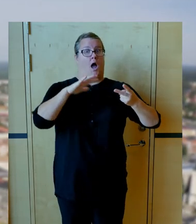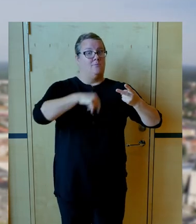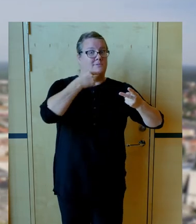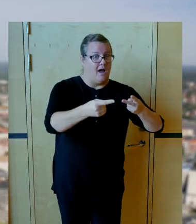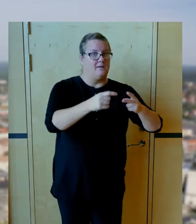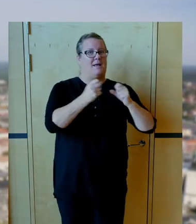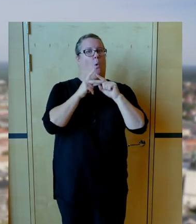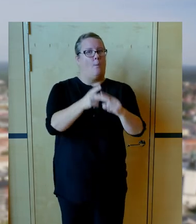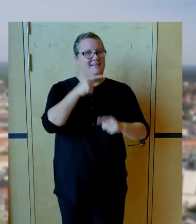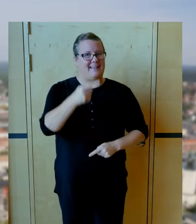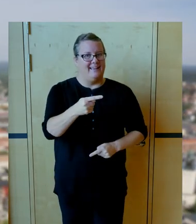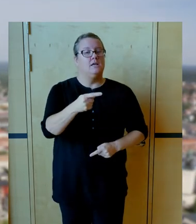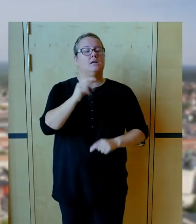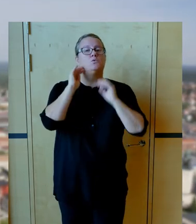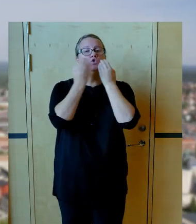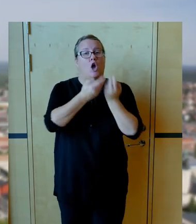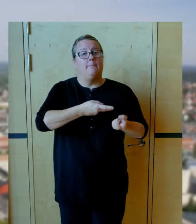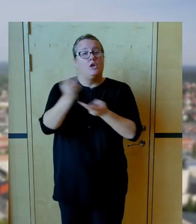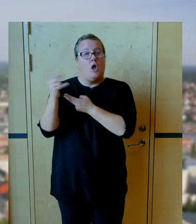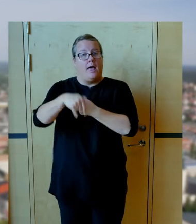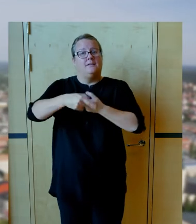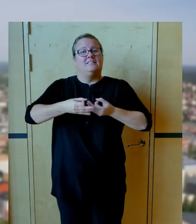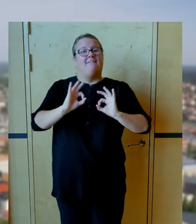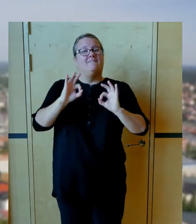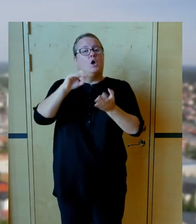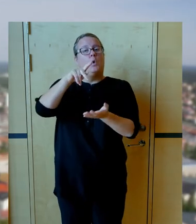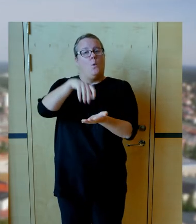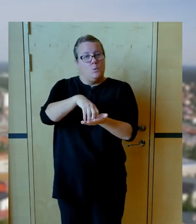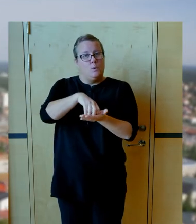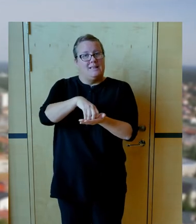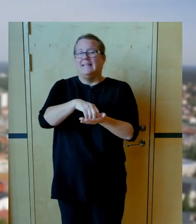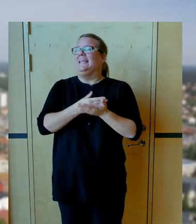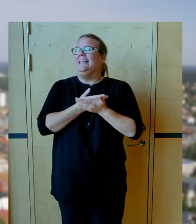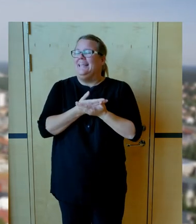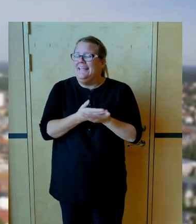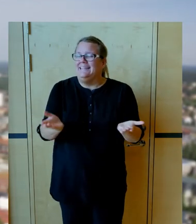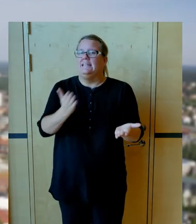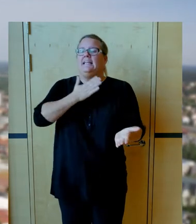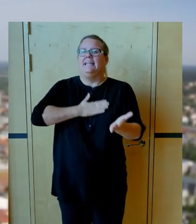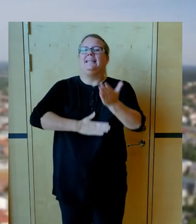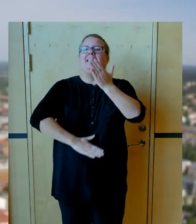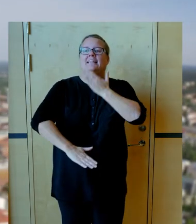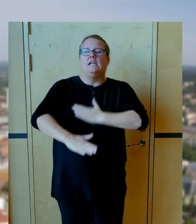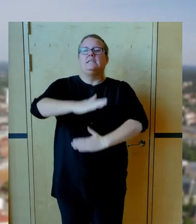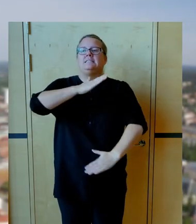Socialdemokraterna i Skellefteå kommun Inte intresserad Av Göra